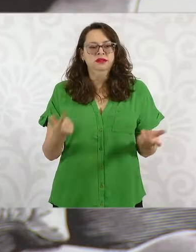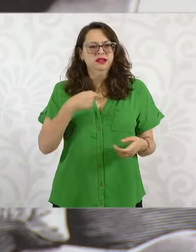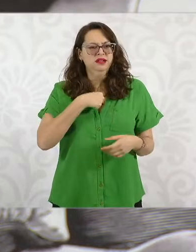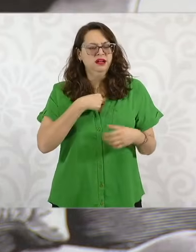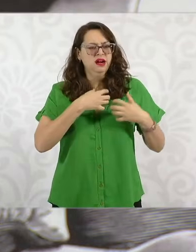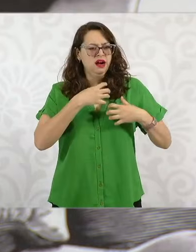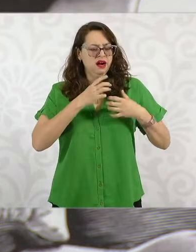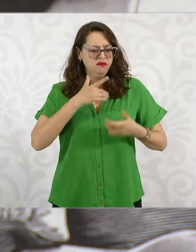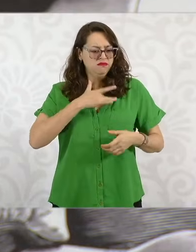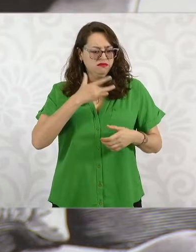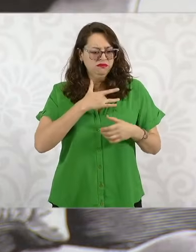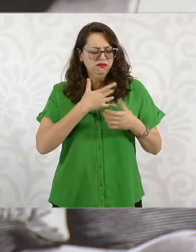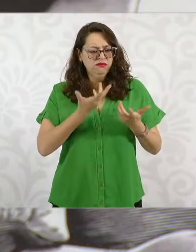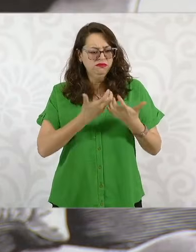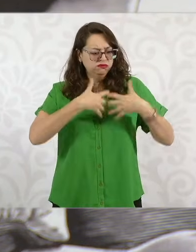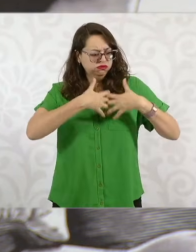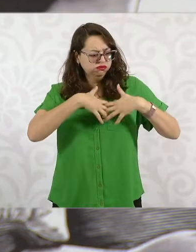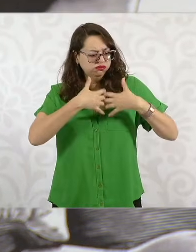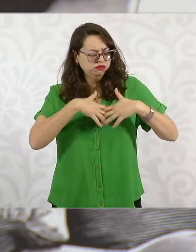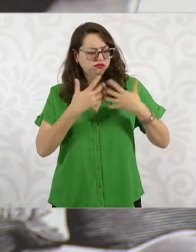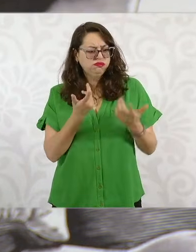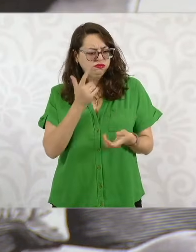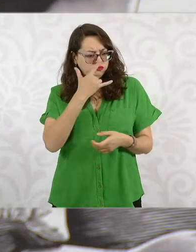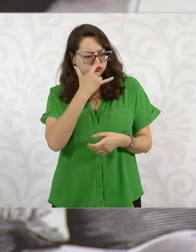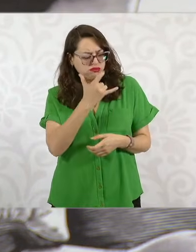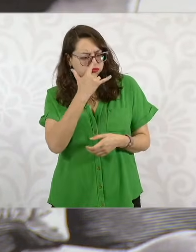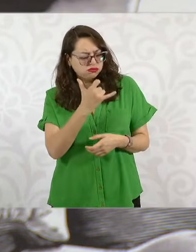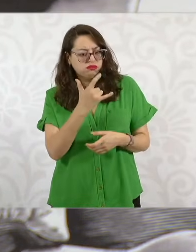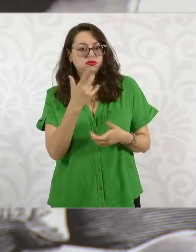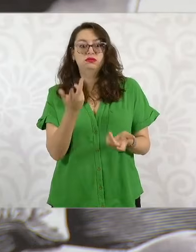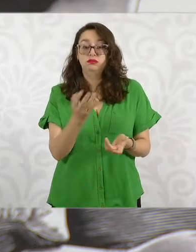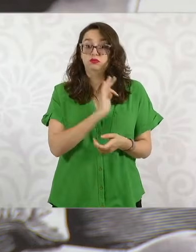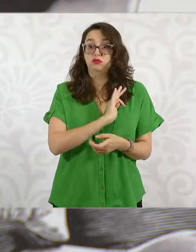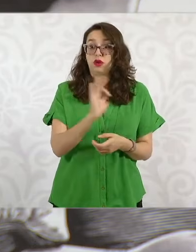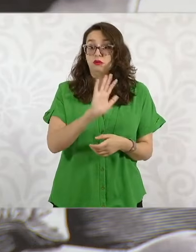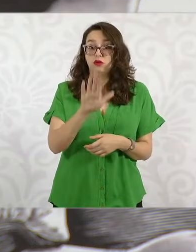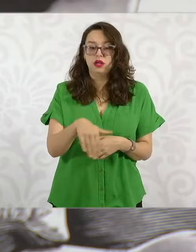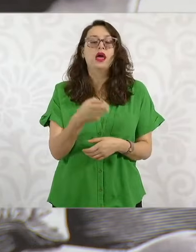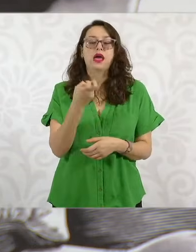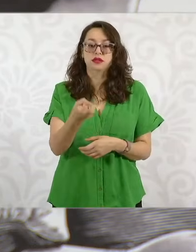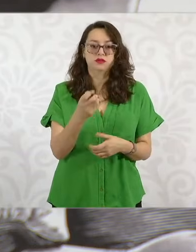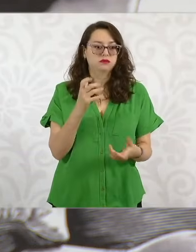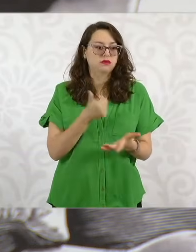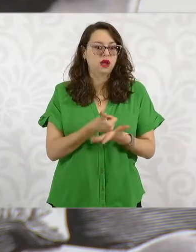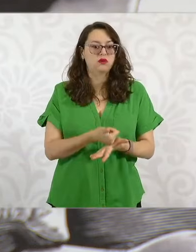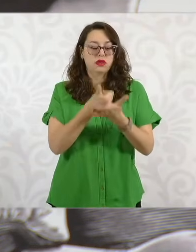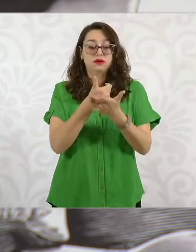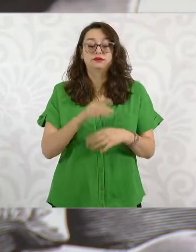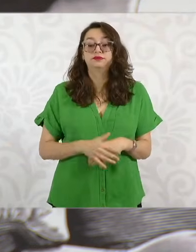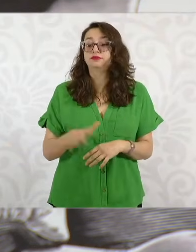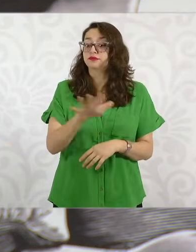puede reducir la calidad de vida de los pacientes. El sitio abarcará 20,000 m²ad con un espacio para